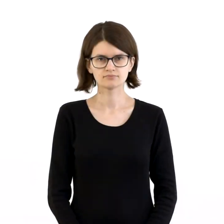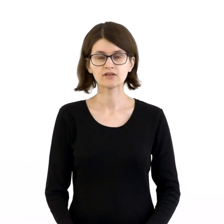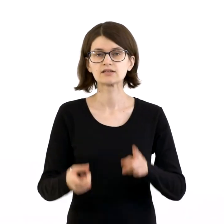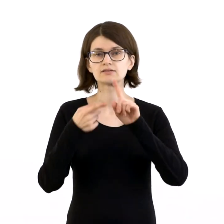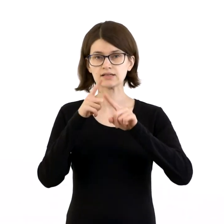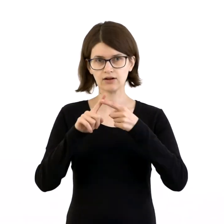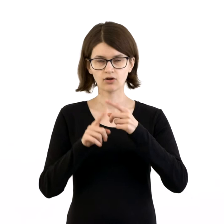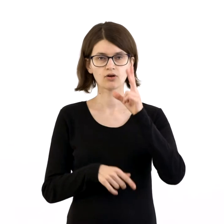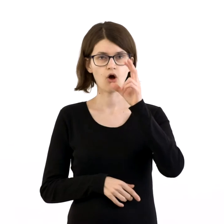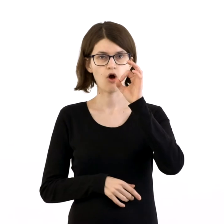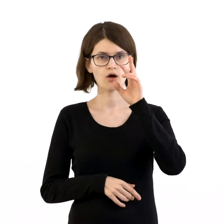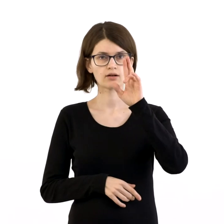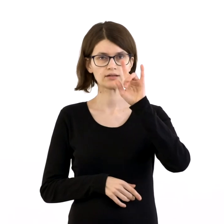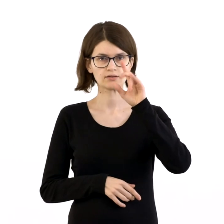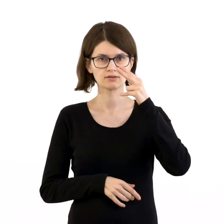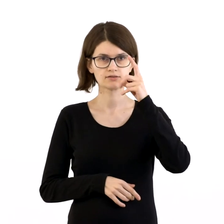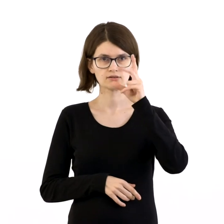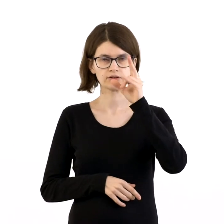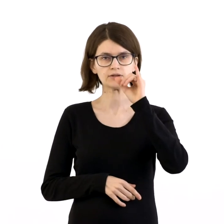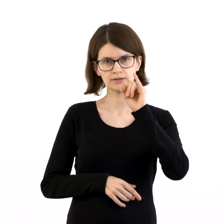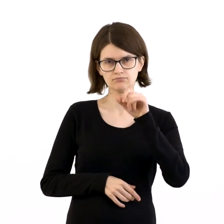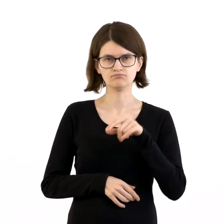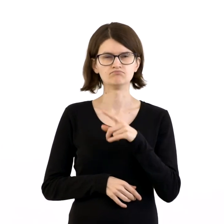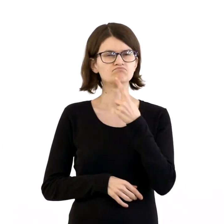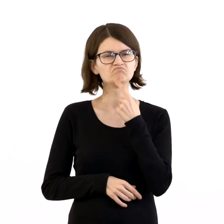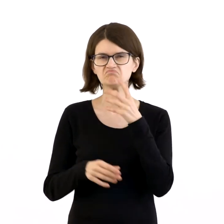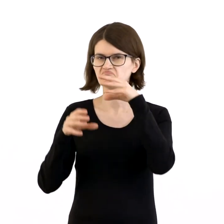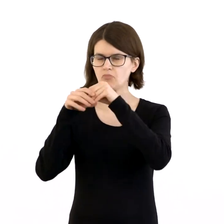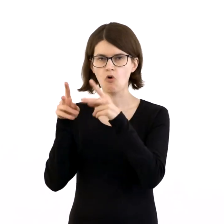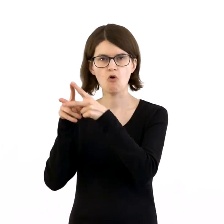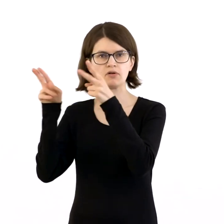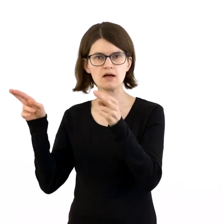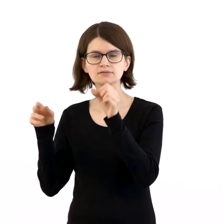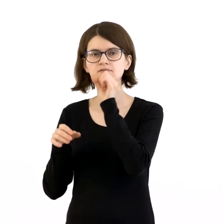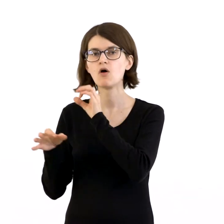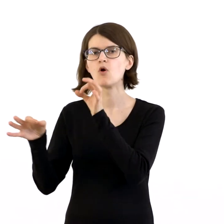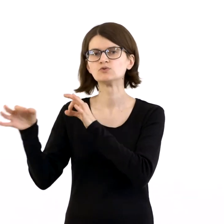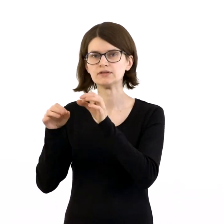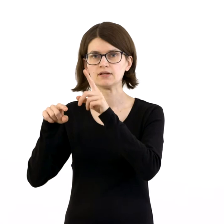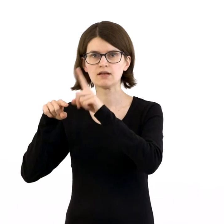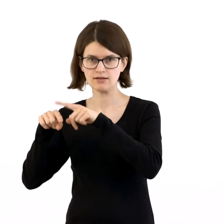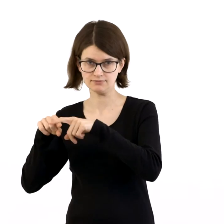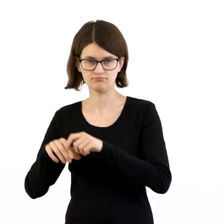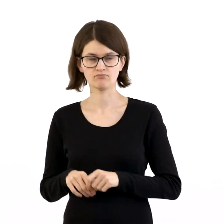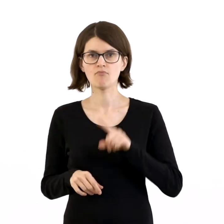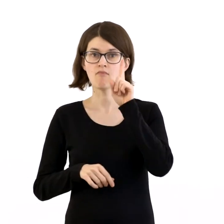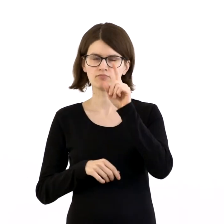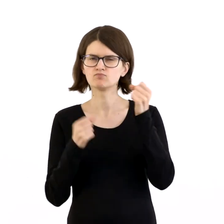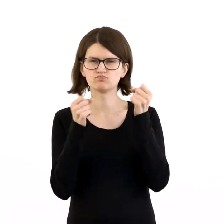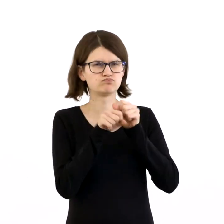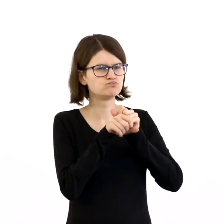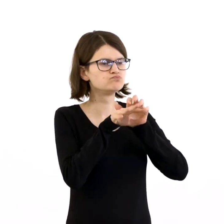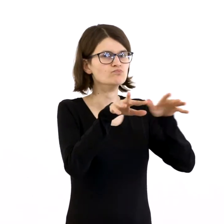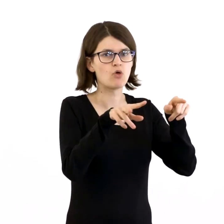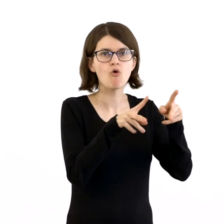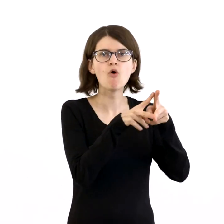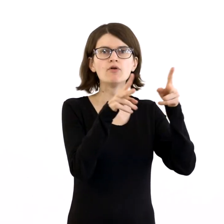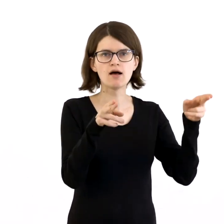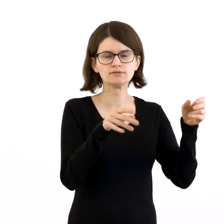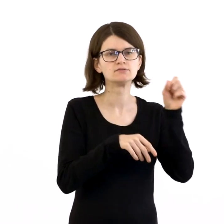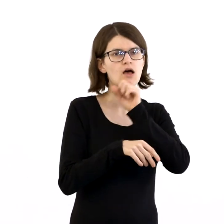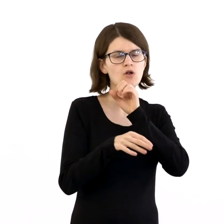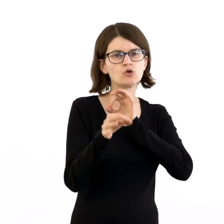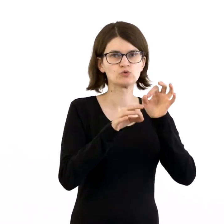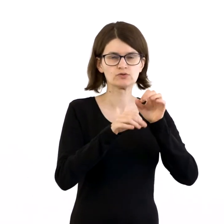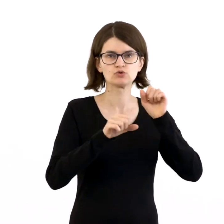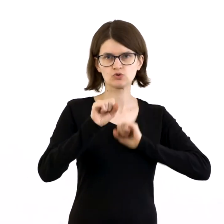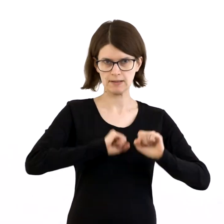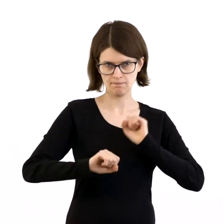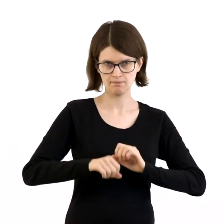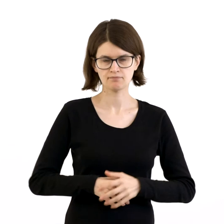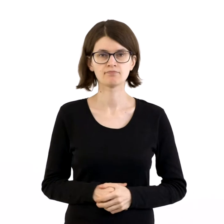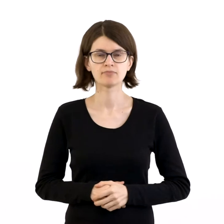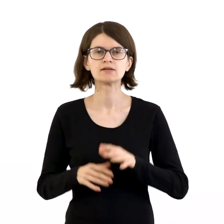Styl ten był jednak rzadko stosowany w starożytnej Grecji, zaczął się upowszechniać dopiero w starożytnym Rzymie.